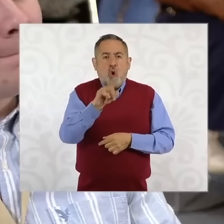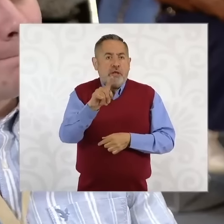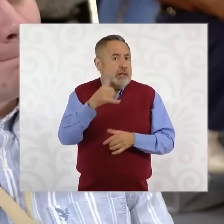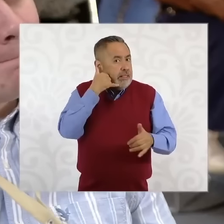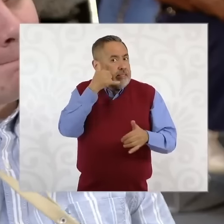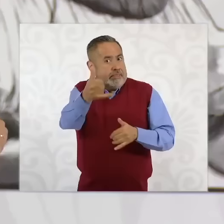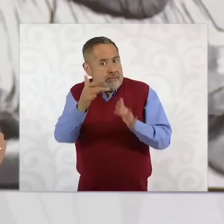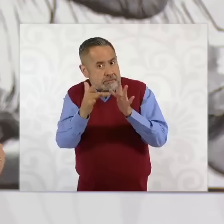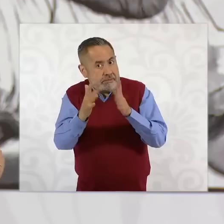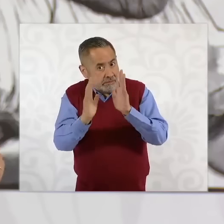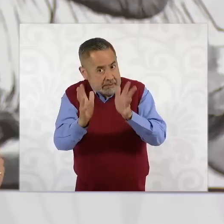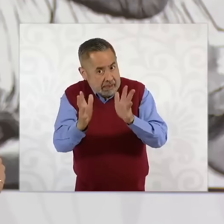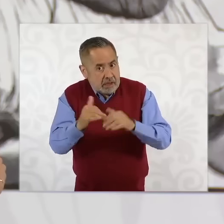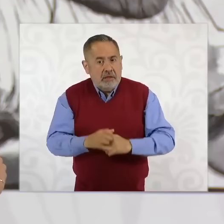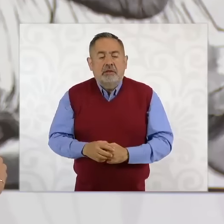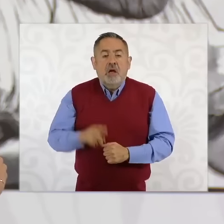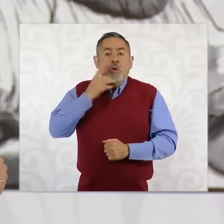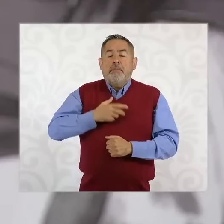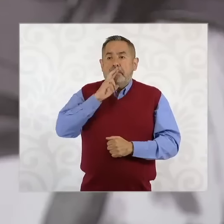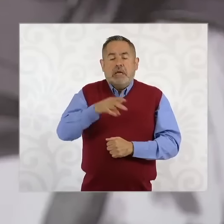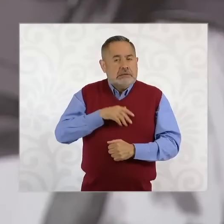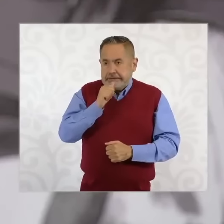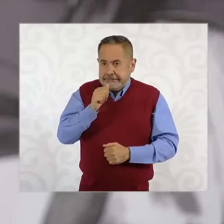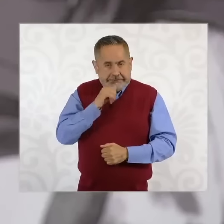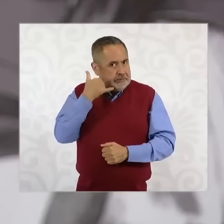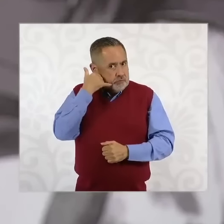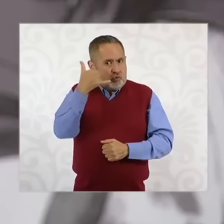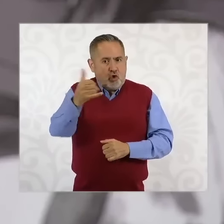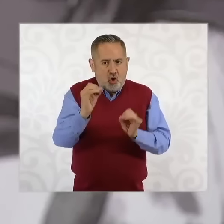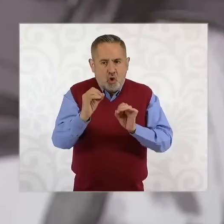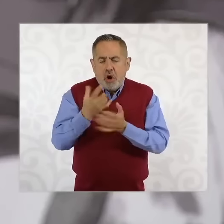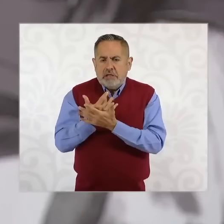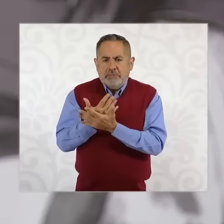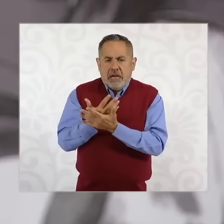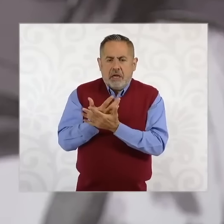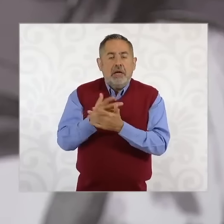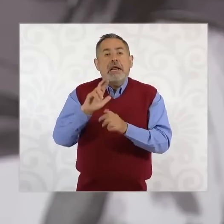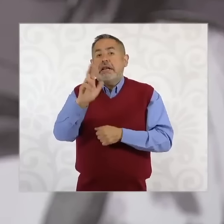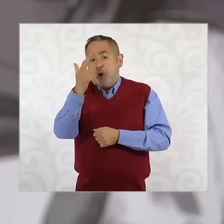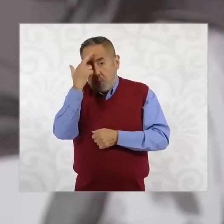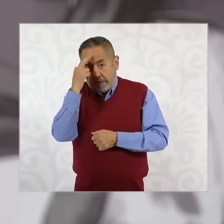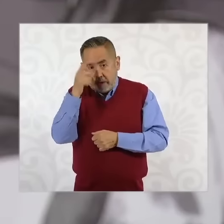en No he tenido comunicación. Eh, bueno, vamos a esperar. Recuerden que ellos rompieron relación